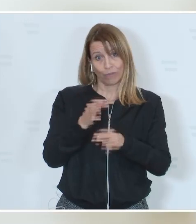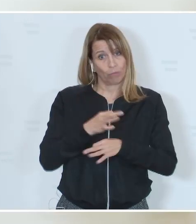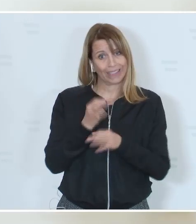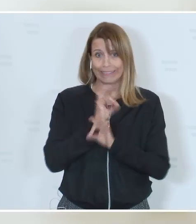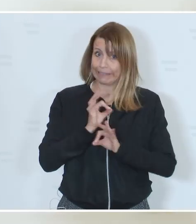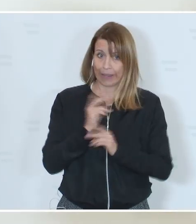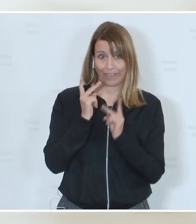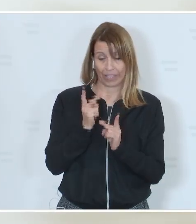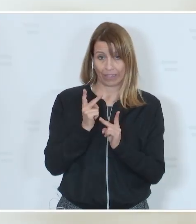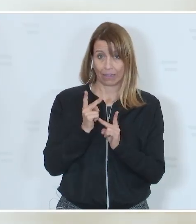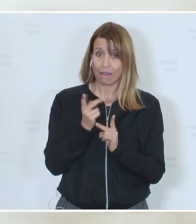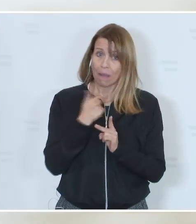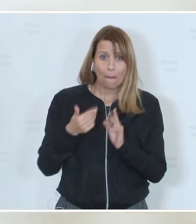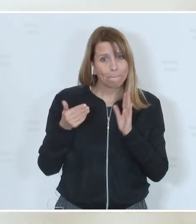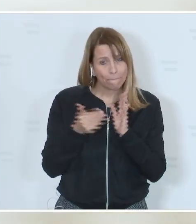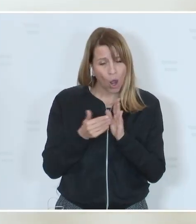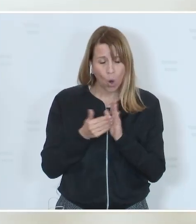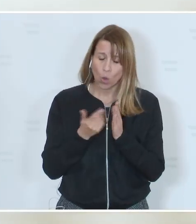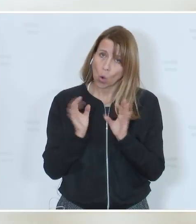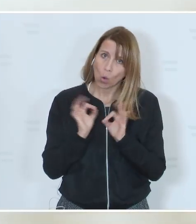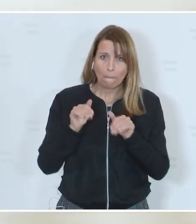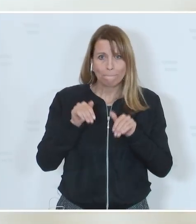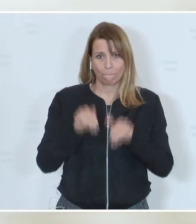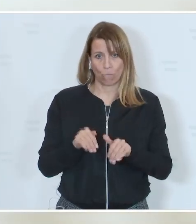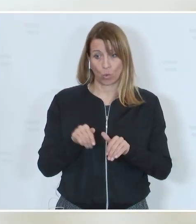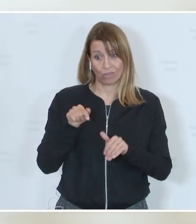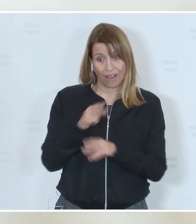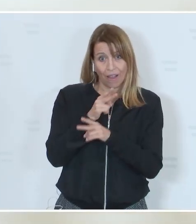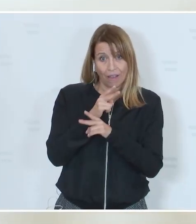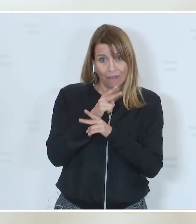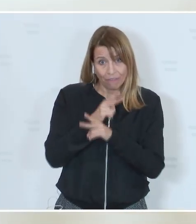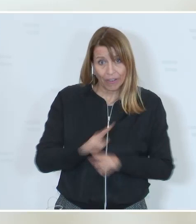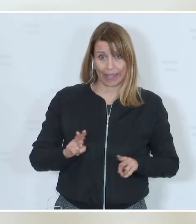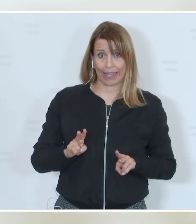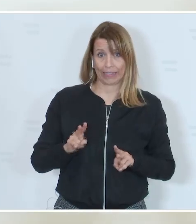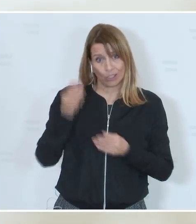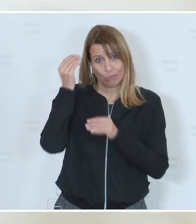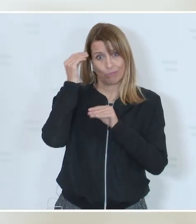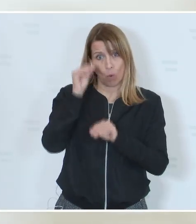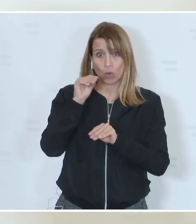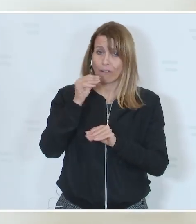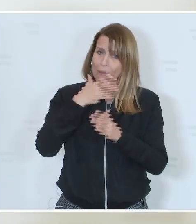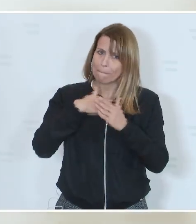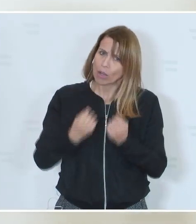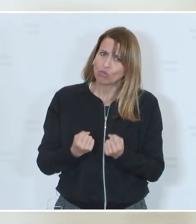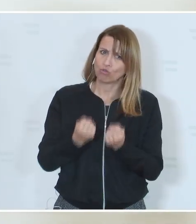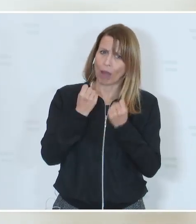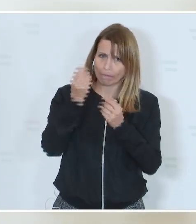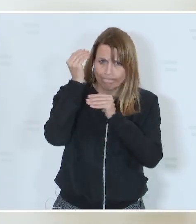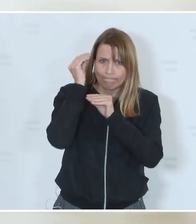Wir brauchen ganz einfach, wir müssen ganz einfach diese Friedensbotschaft stärker betonen. Und